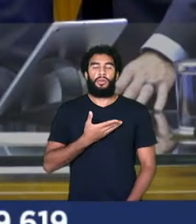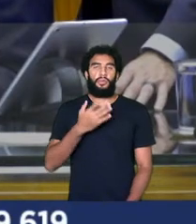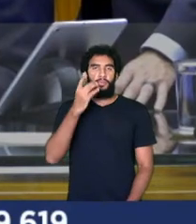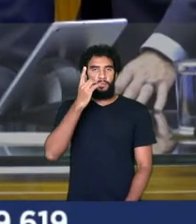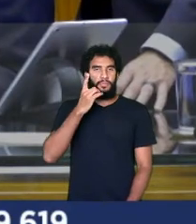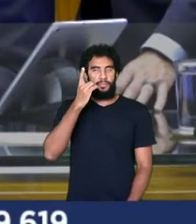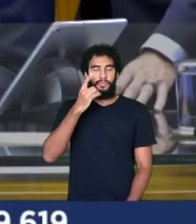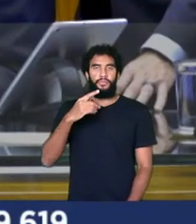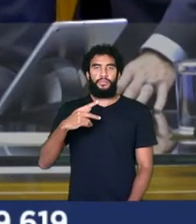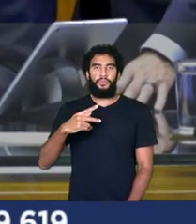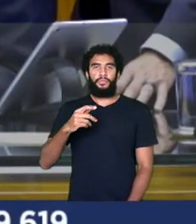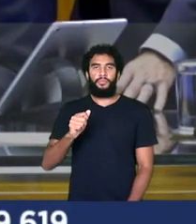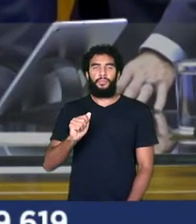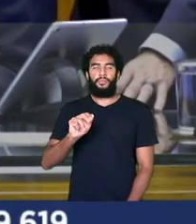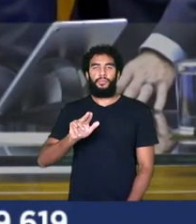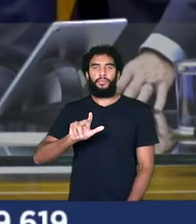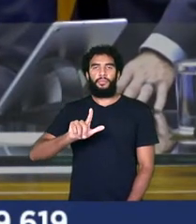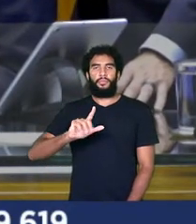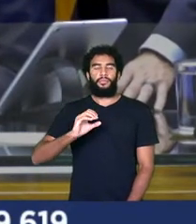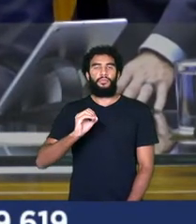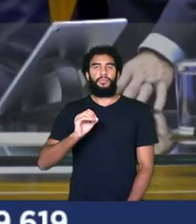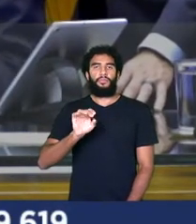JUSTAMENTE. DESCULPA. COM A PALAVRA O NOSSO COMPANHEIRO, DEPUTADO PAULO TEIXEIRA. É UM